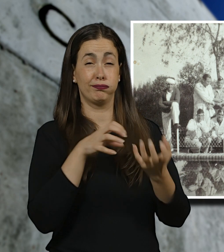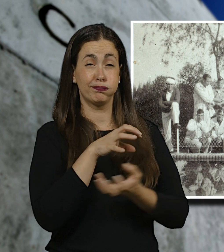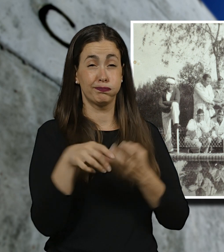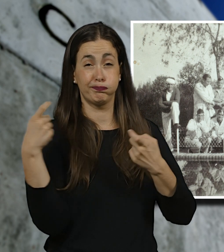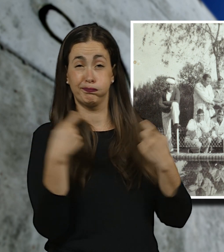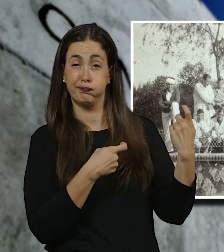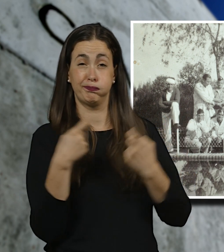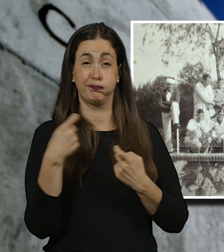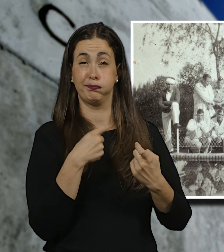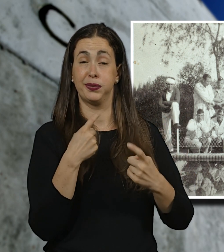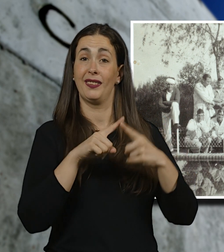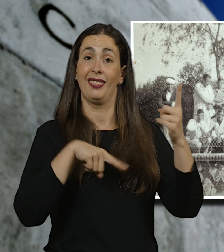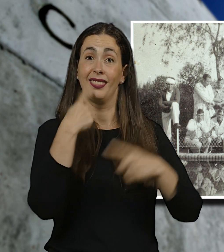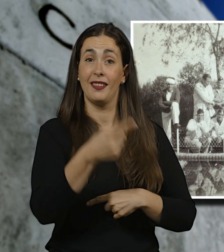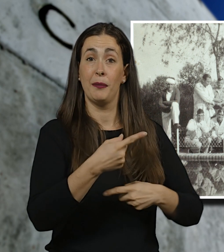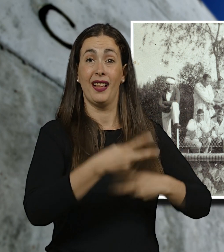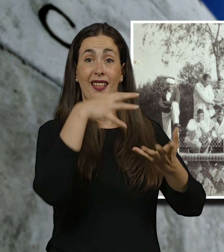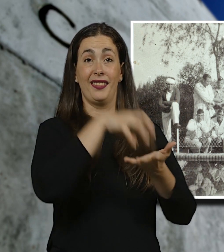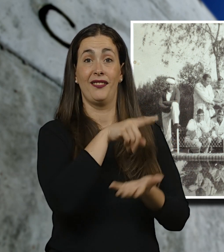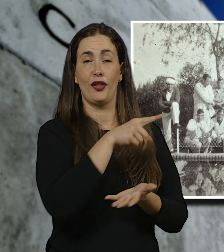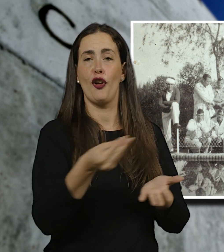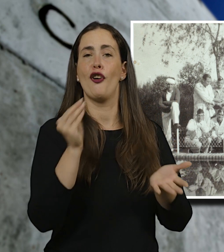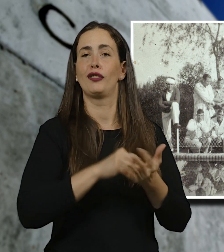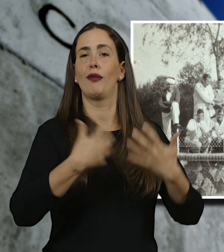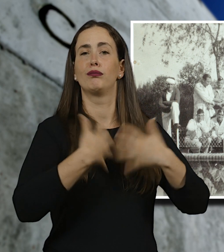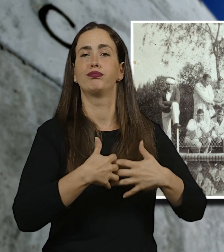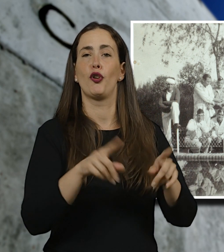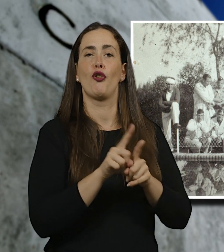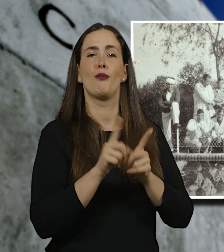Després del conflicte bèl·lic, l’edifici retornà a la seva funció d’hotel